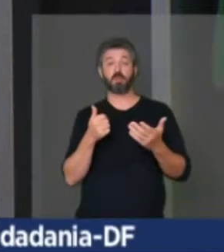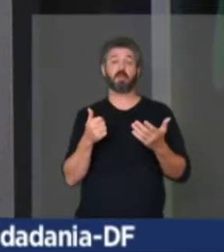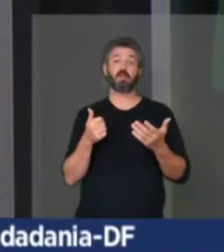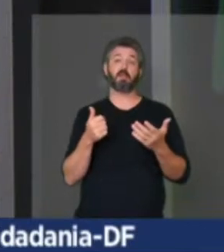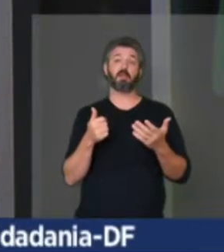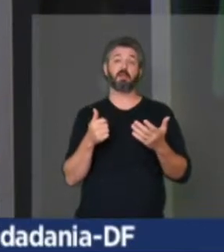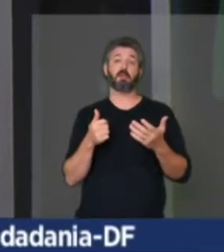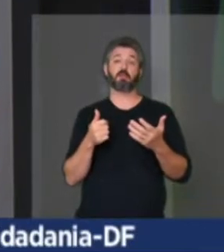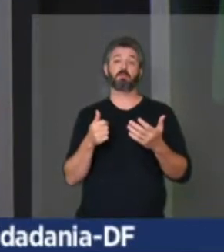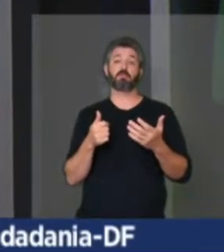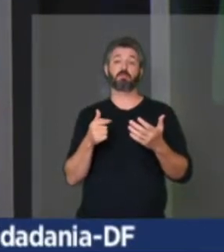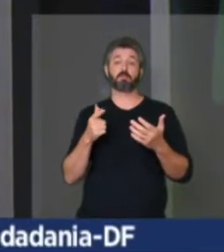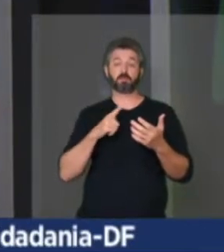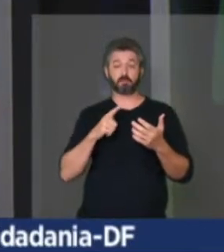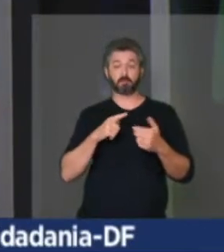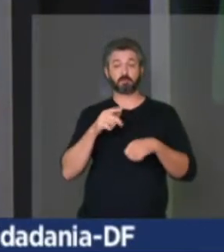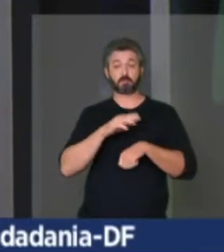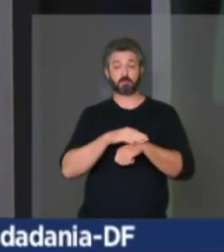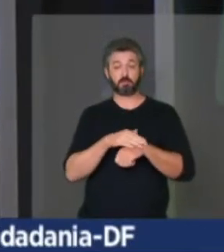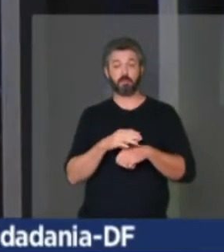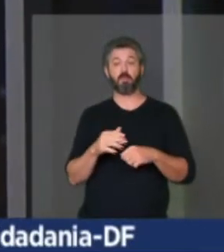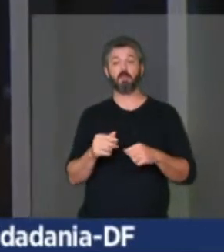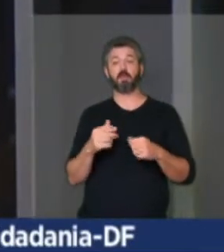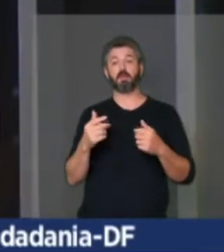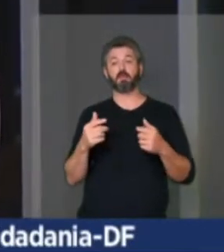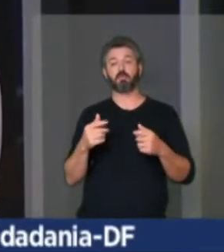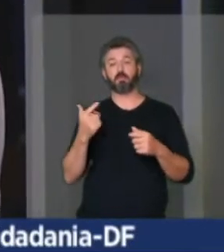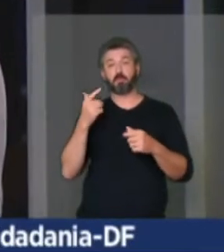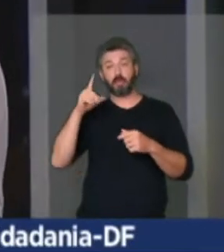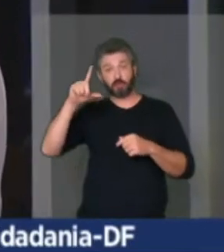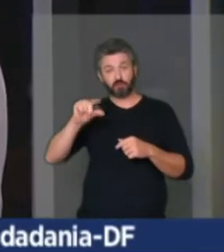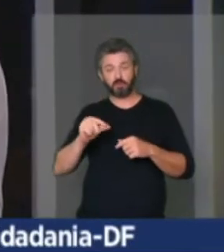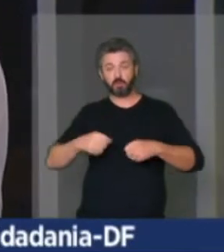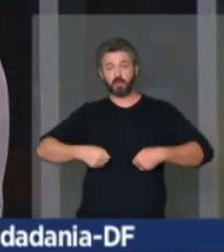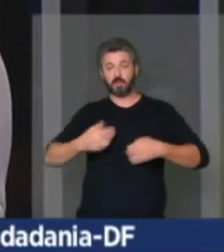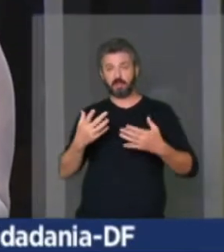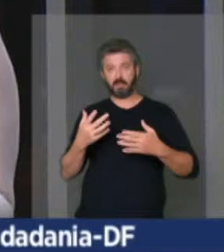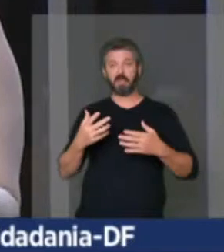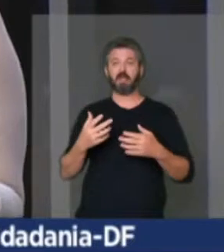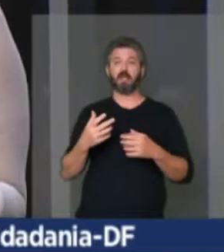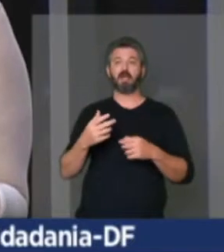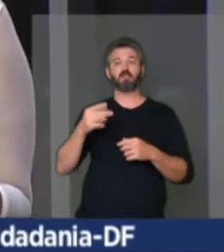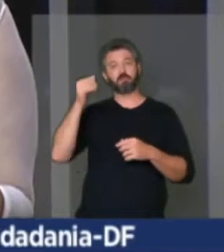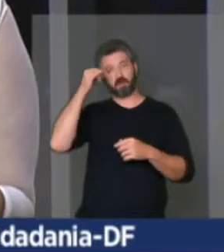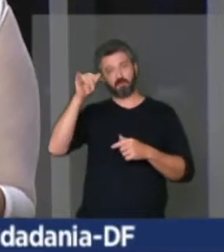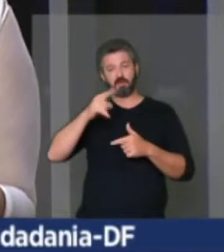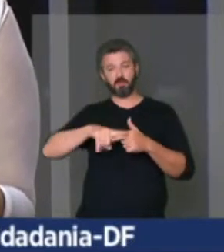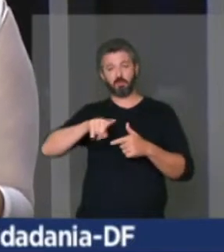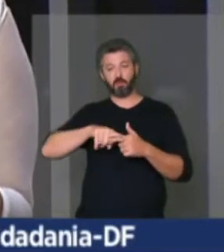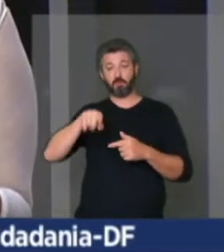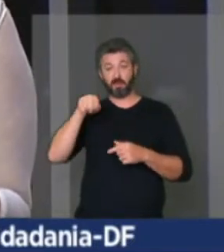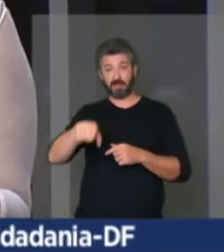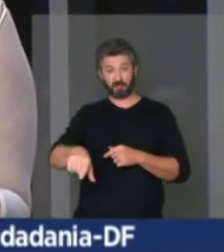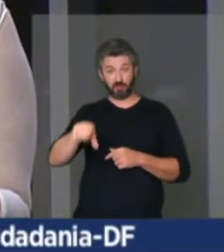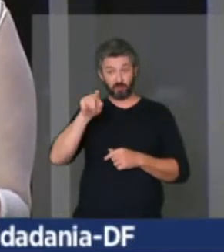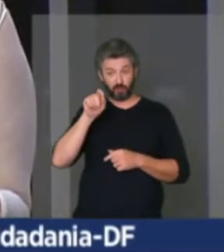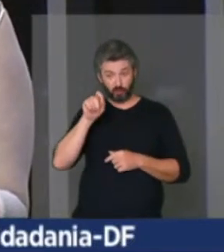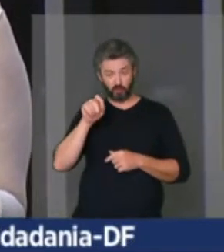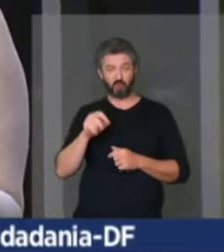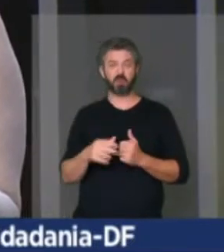FORMA A MINORAR CUSTOS DA FORMA PREVENTIVA. ESSA ESCOLHA NÃO SERIA APLICADA, EXPLICADA APENAS POR UM EVENTUAL DESEJO EGOÍSTA POR LUCRO, O FATO É QUE AS EMPRESAS ESTÃO